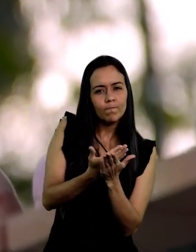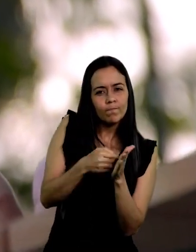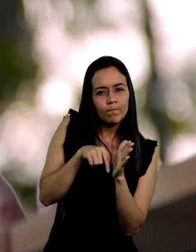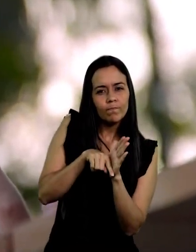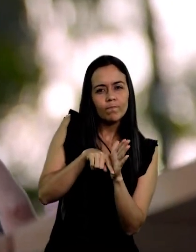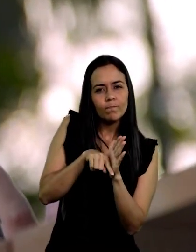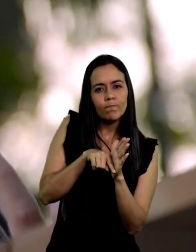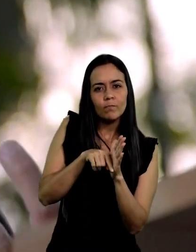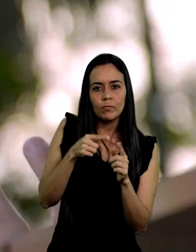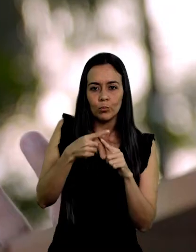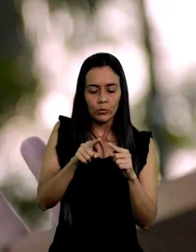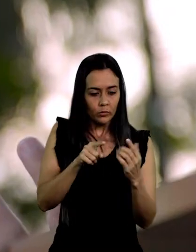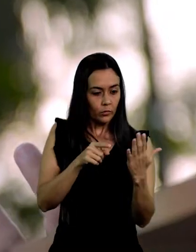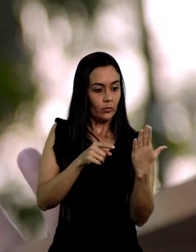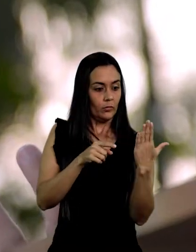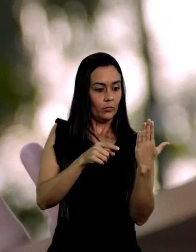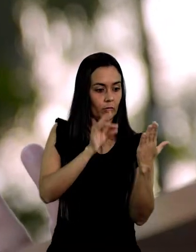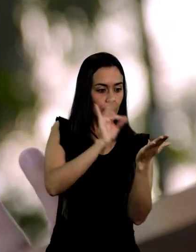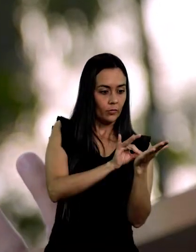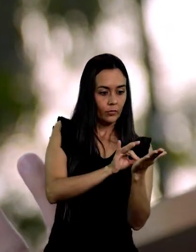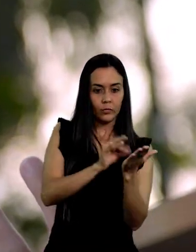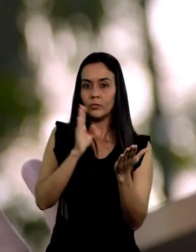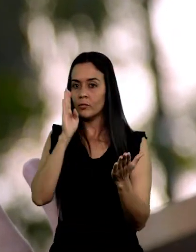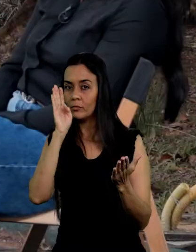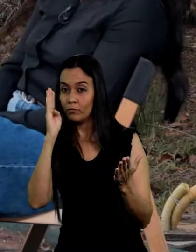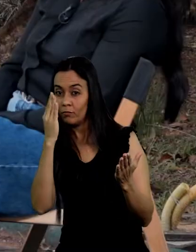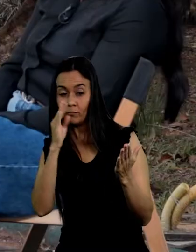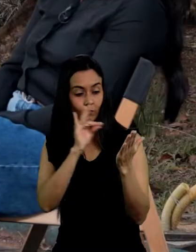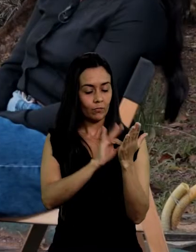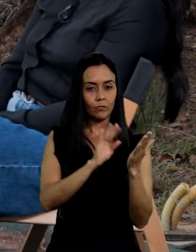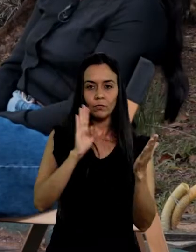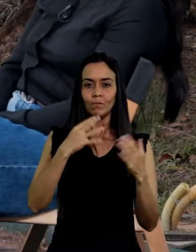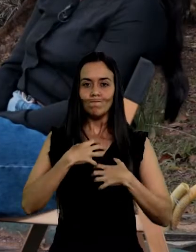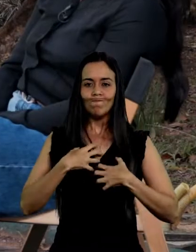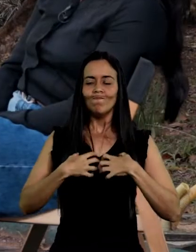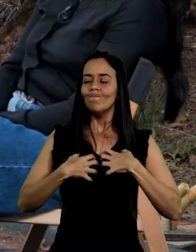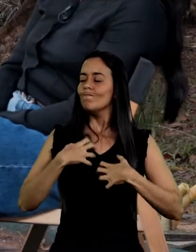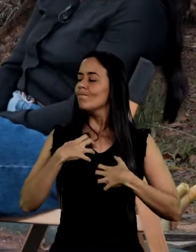isso é um disparador de ansiedade muito grande, né? E aí, realmente é o que você falou: